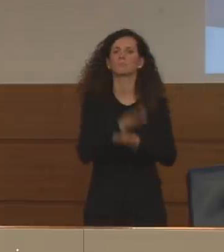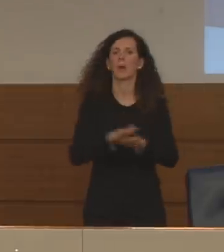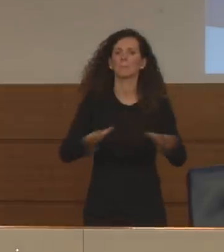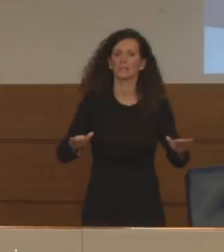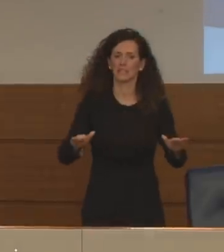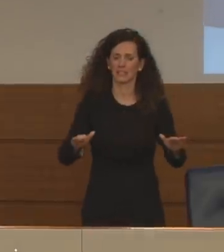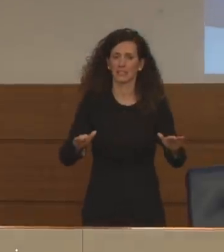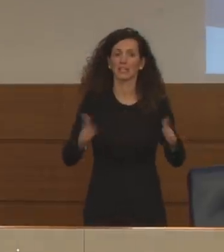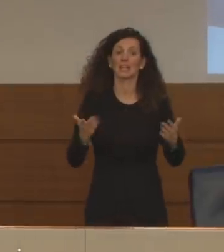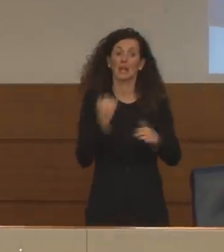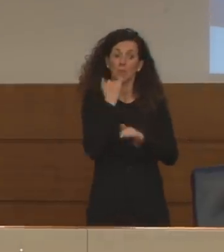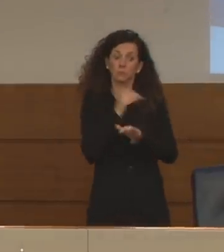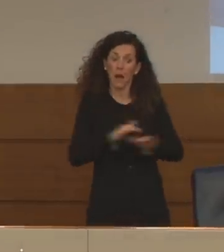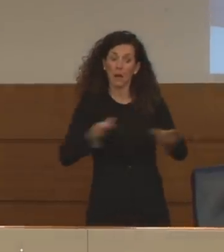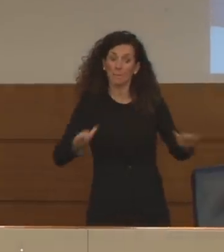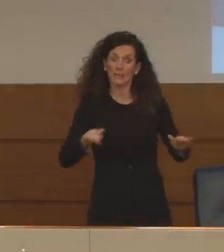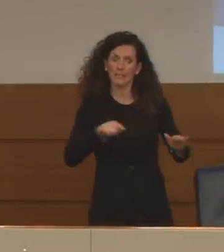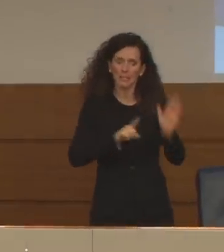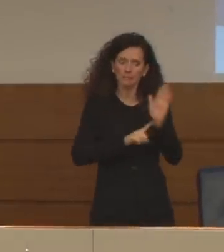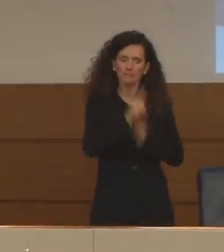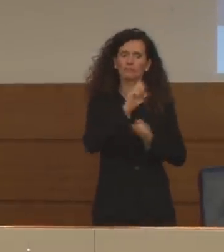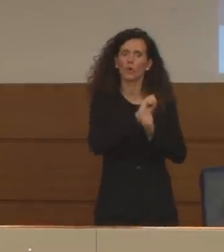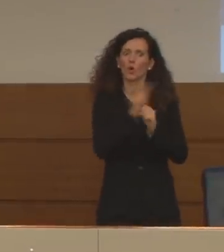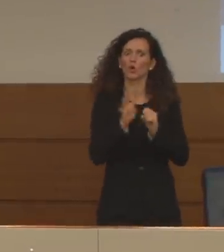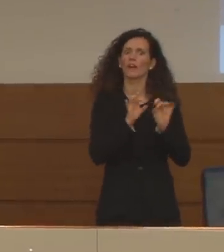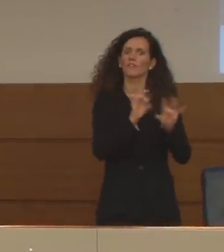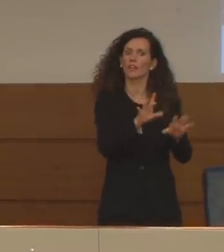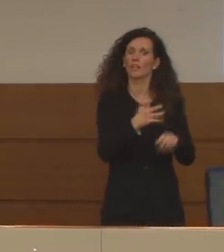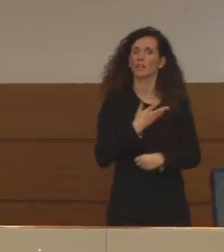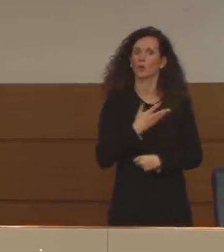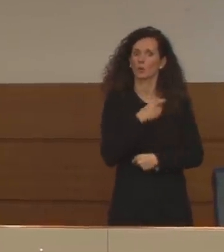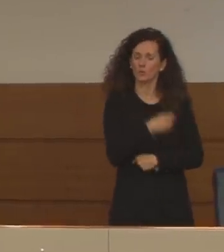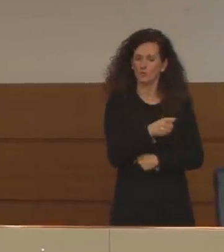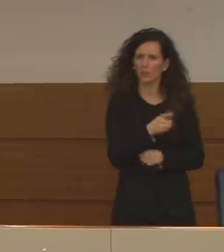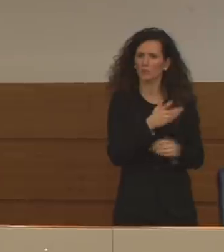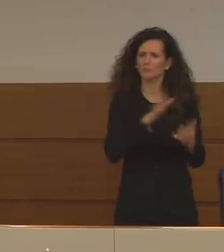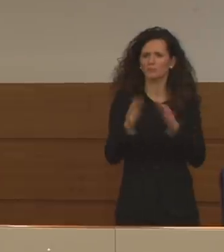positivi al coronavirus si contano nell'ordine delle decine, sono circa 300